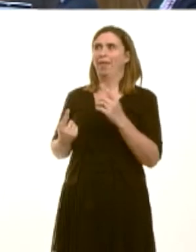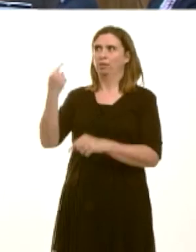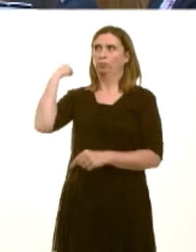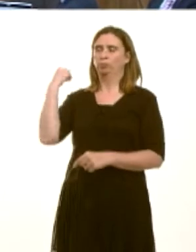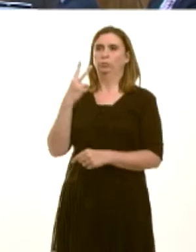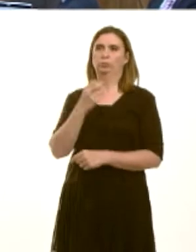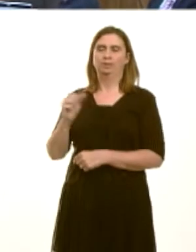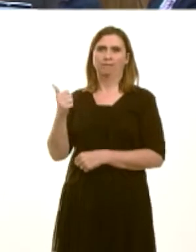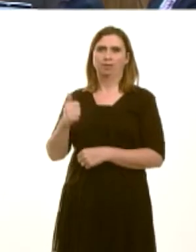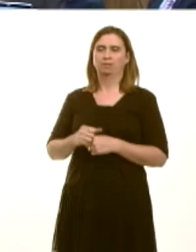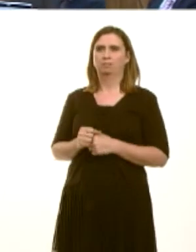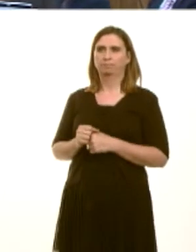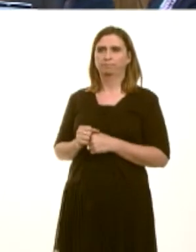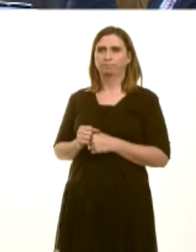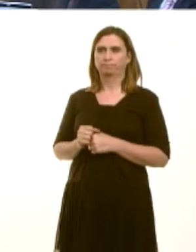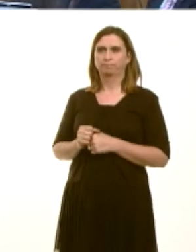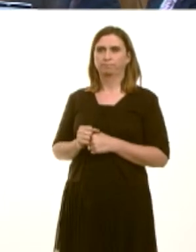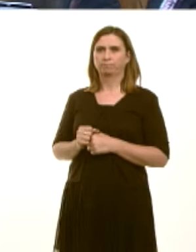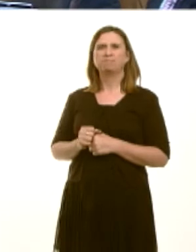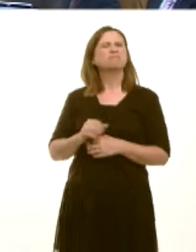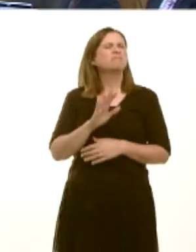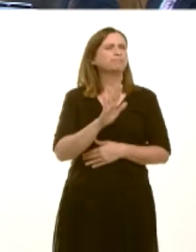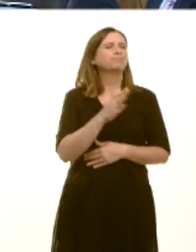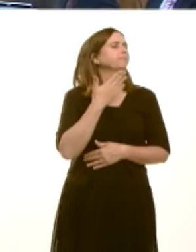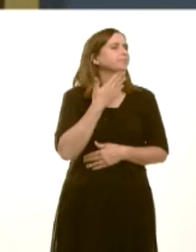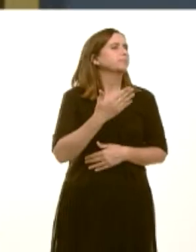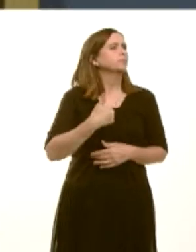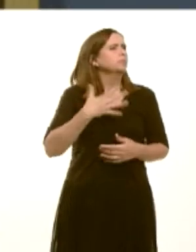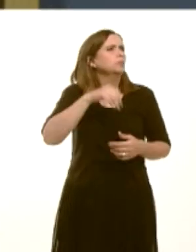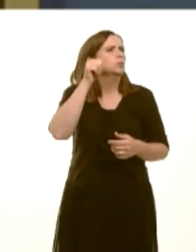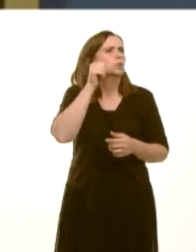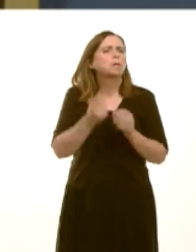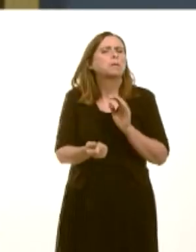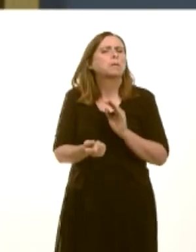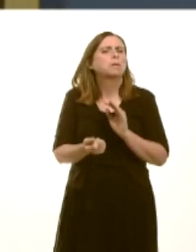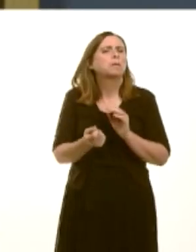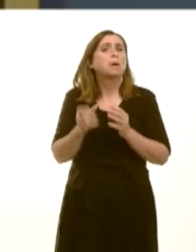yn amcangyfrif, o dan gynlluniau eich arweinydd, Ed Miliband, pe bai yn dod i Lywodraeth, y